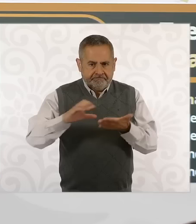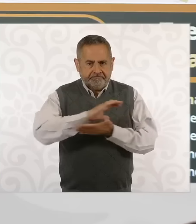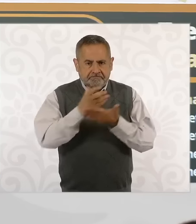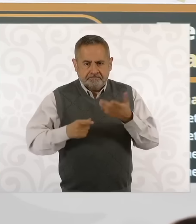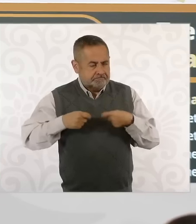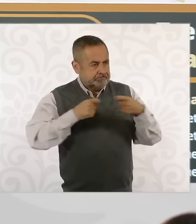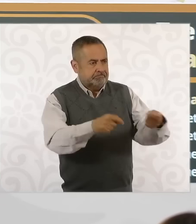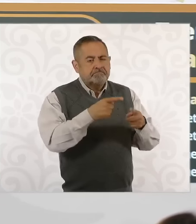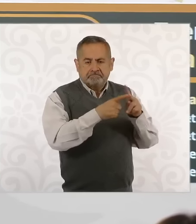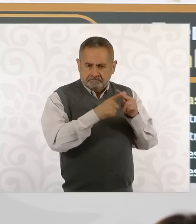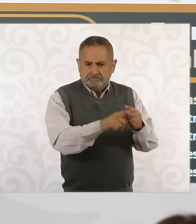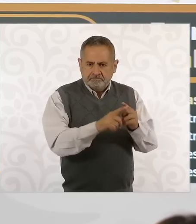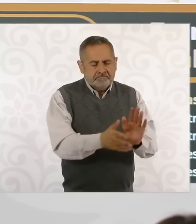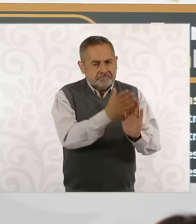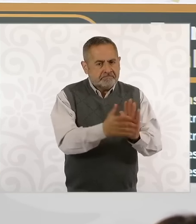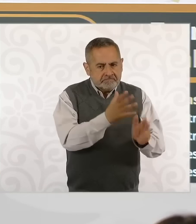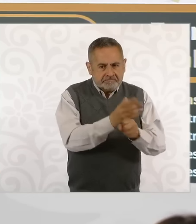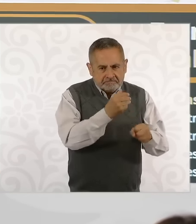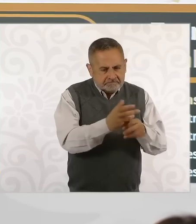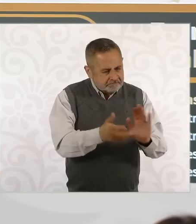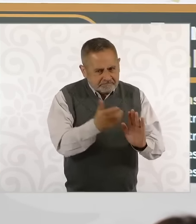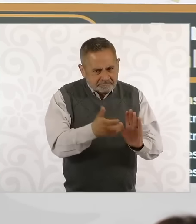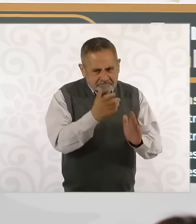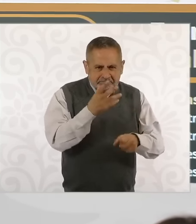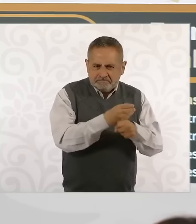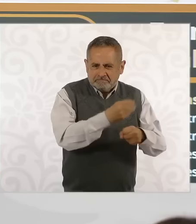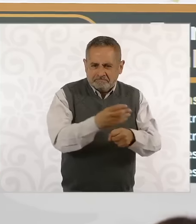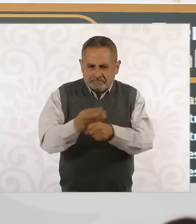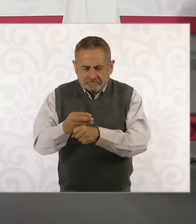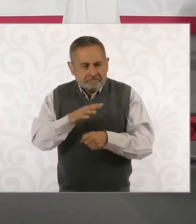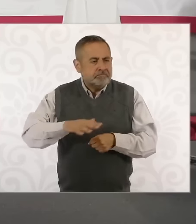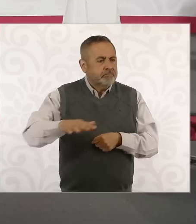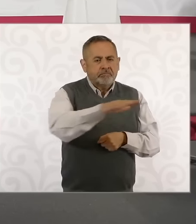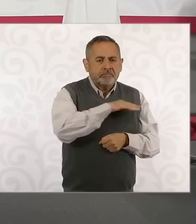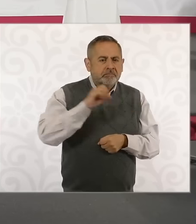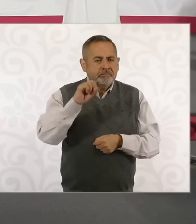que se están haciendo en todo este tramo que es la zona metropolitana de Saltillo. Derramadero